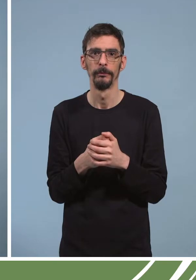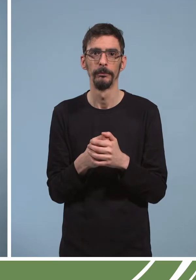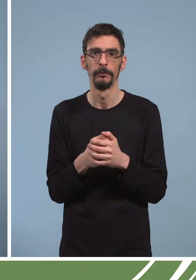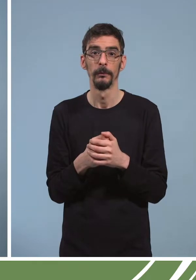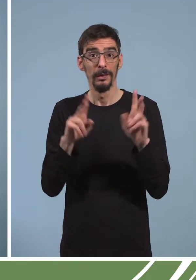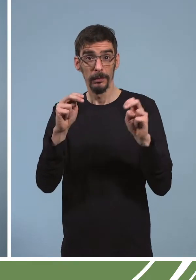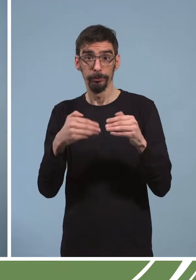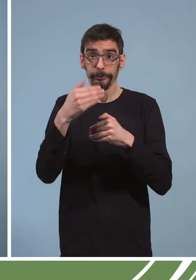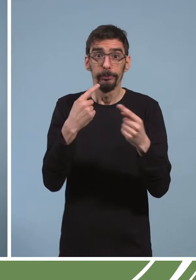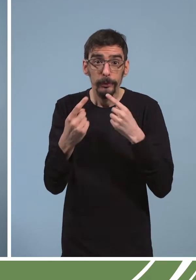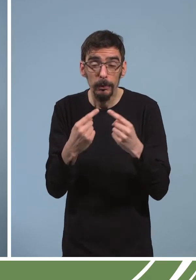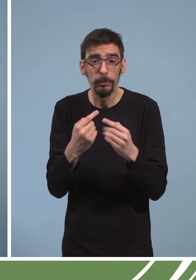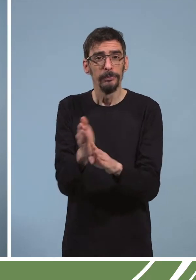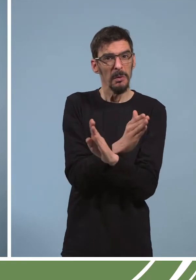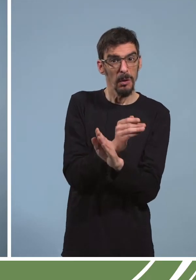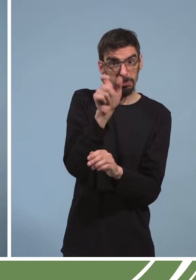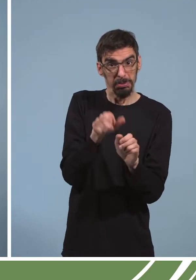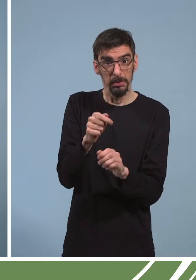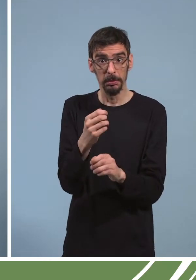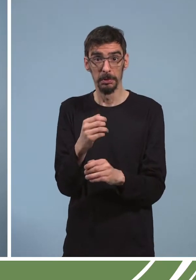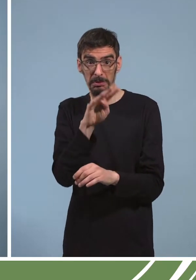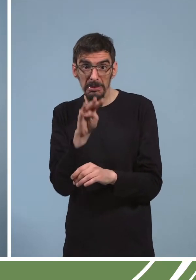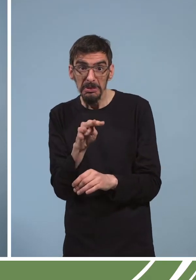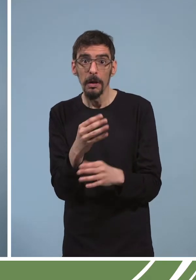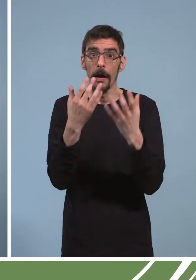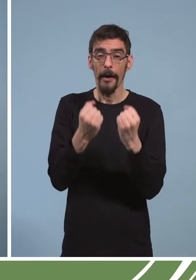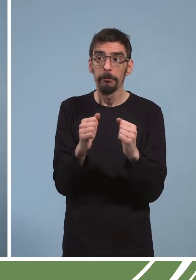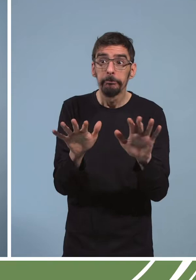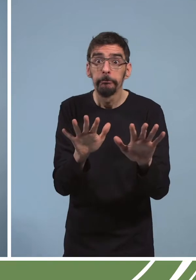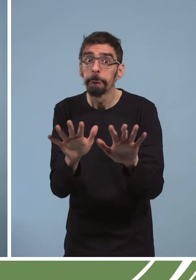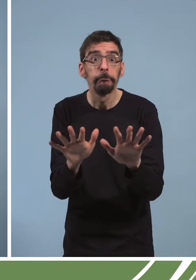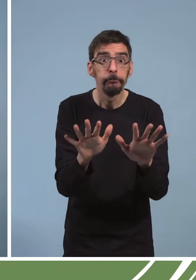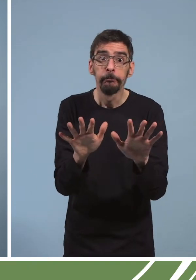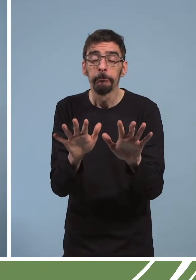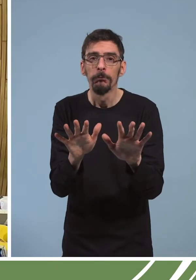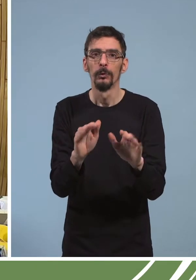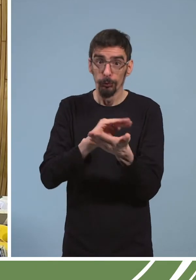Nachbesprechung: Bevor du die Nachbesprechung beginnst, frag die Teilnehmenden ob alle genug gegessen haben.